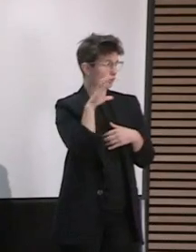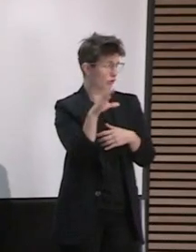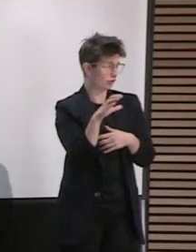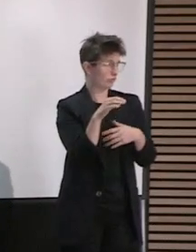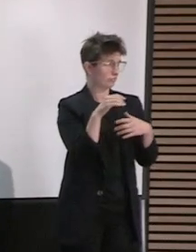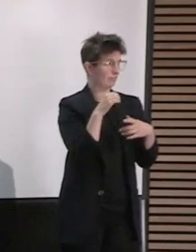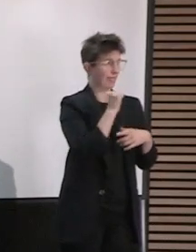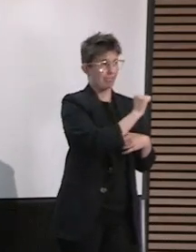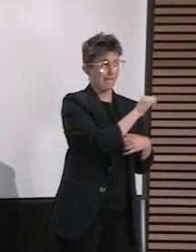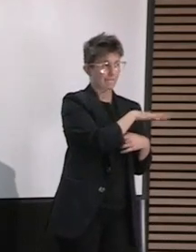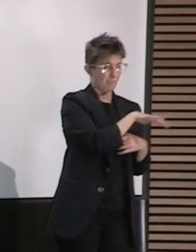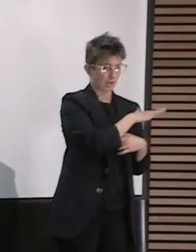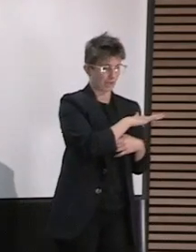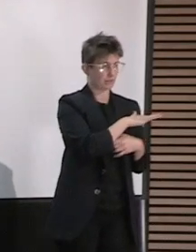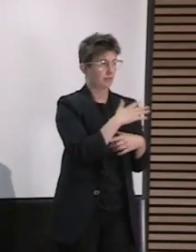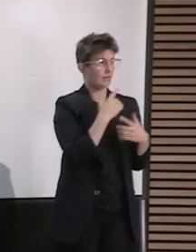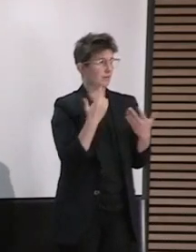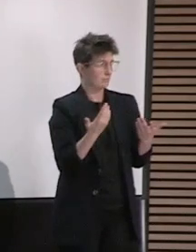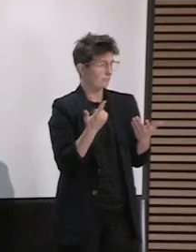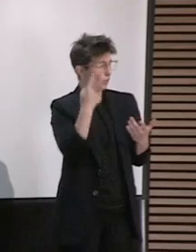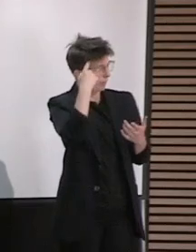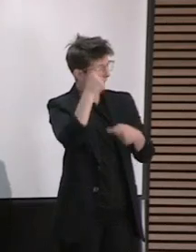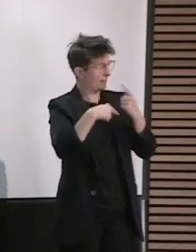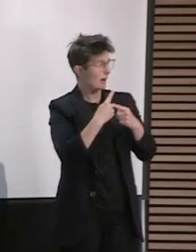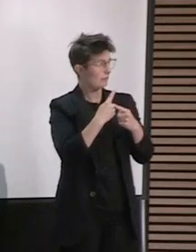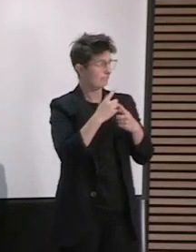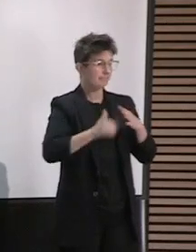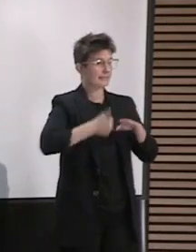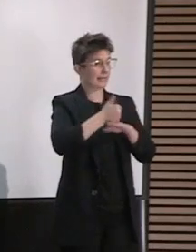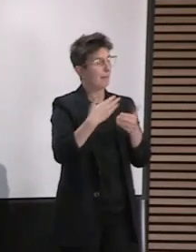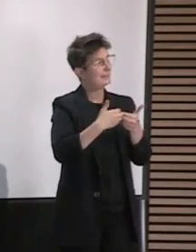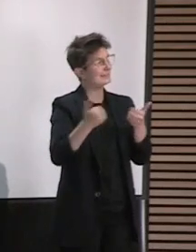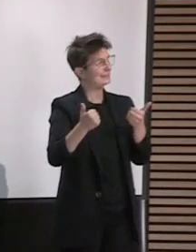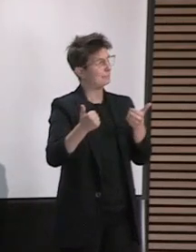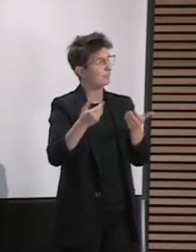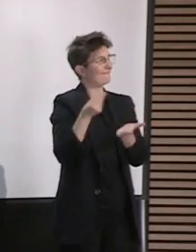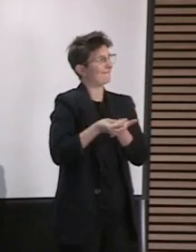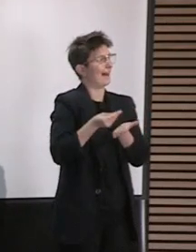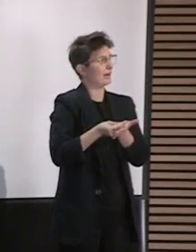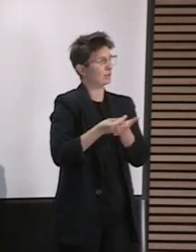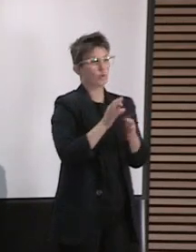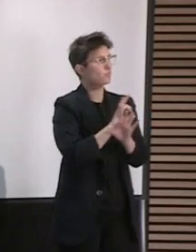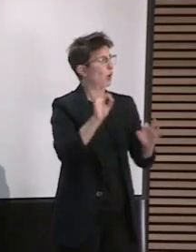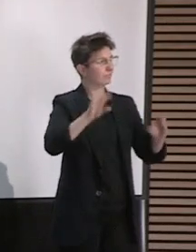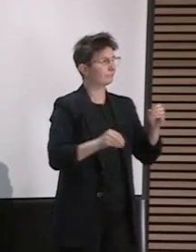I runga i nga whakaaro mo nga patunga me nga mea i paihia e au i mua i nga whakaritenga o te tahua e tautoko ana ko raatau ranei.